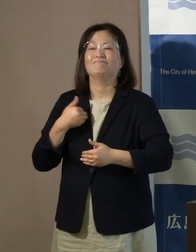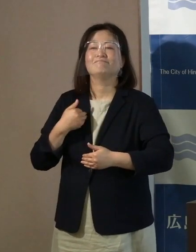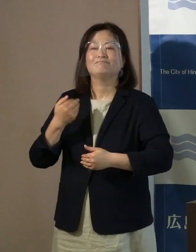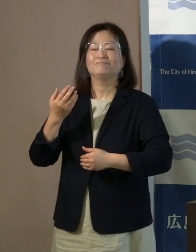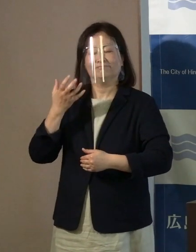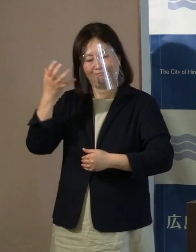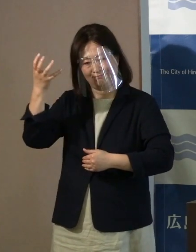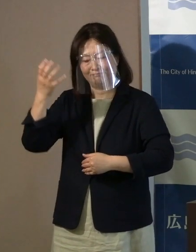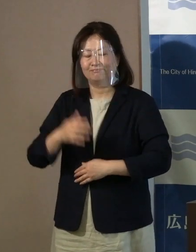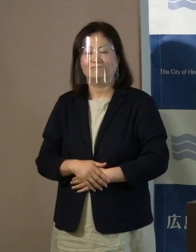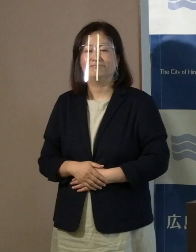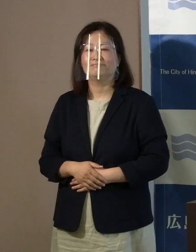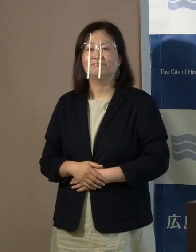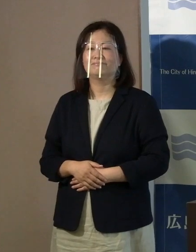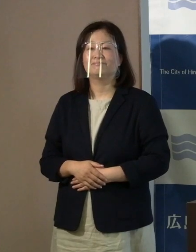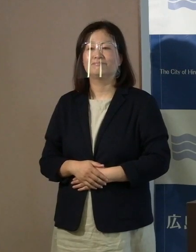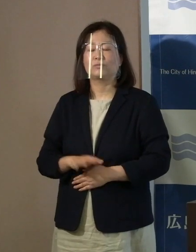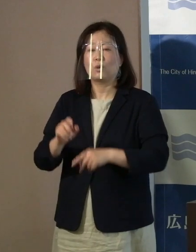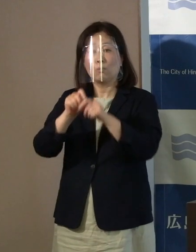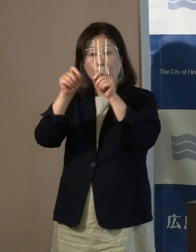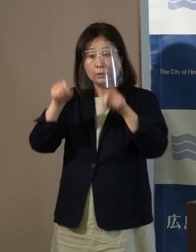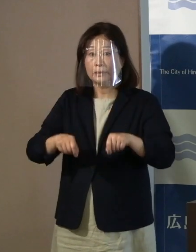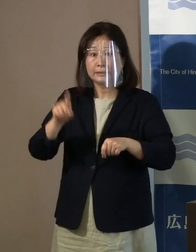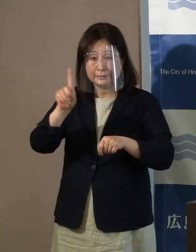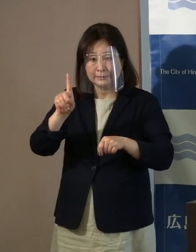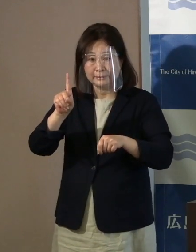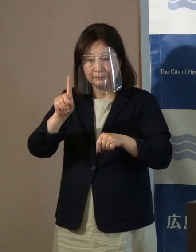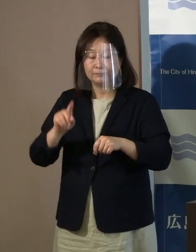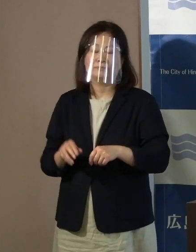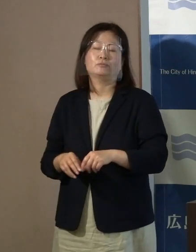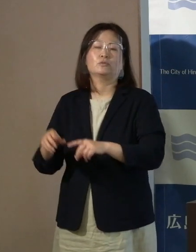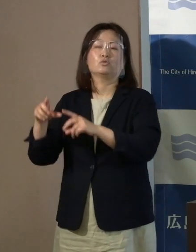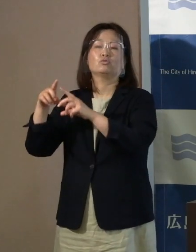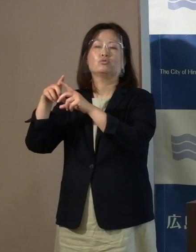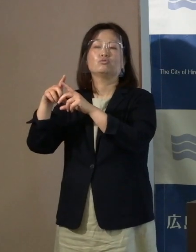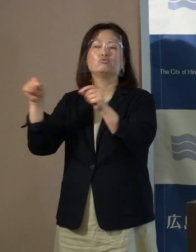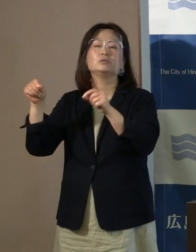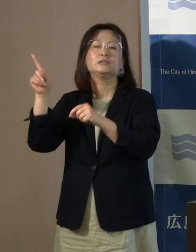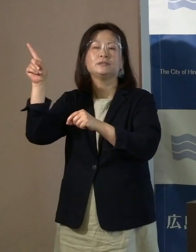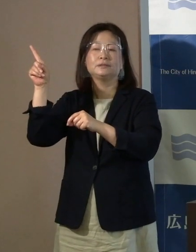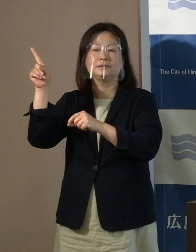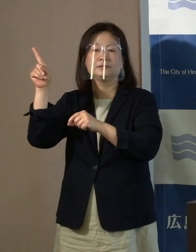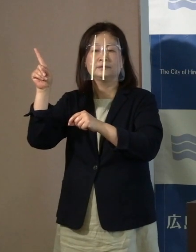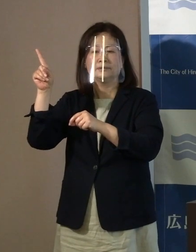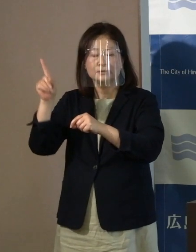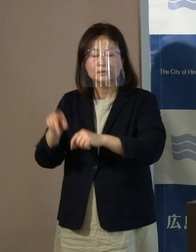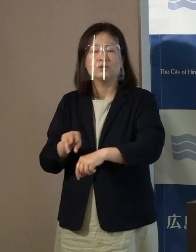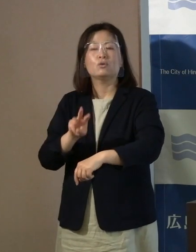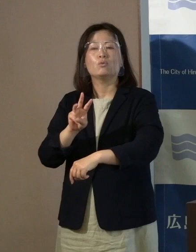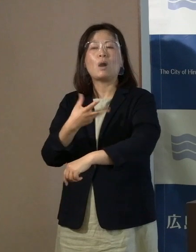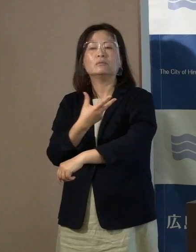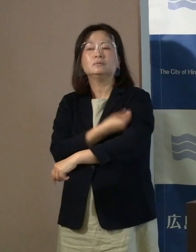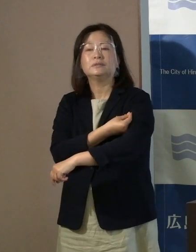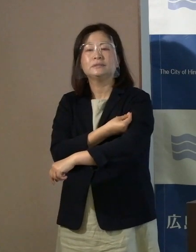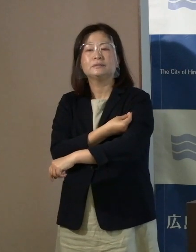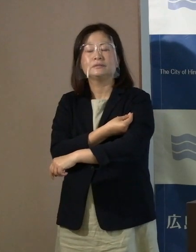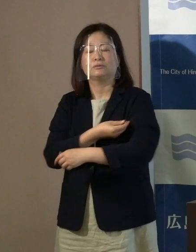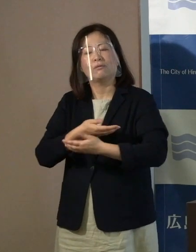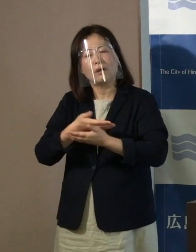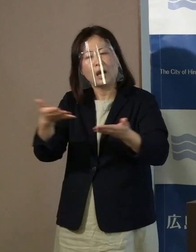ただ問題は､国の方のワクチンの配付､ このスケジュール､